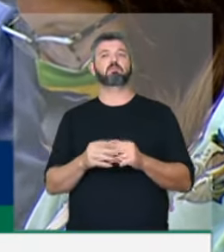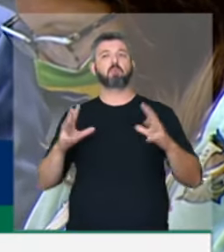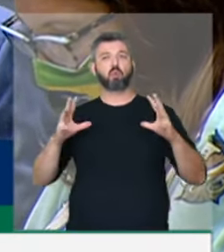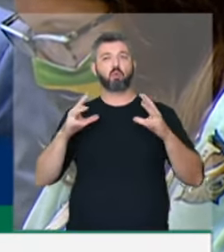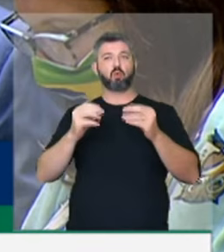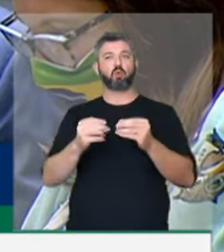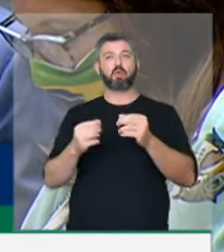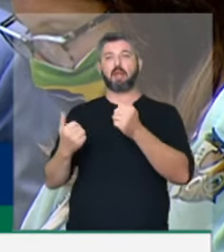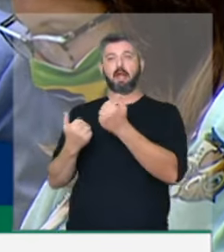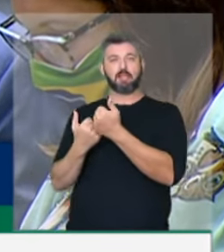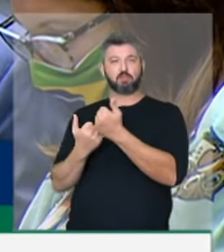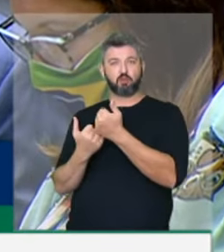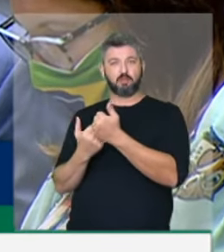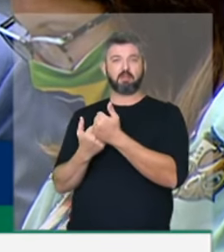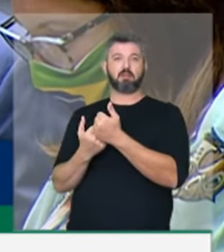CONSULTARIA DA CASA QUE NOS AJUDOU NA RELATORIA DESSE